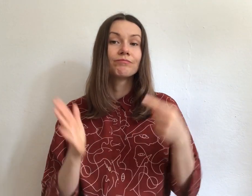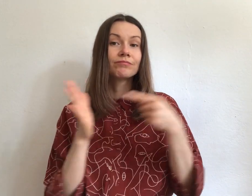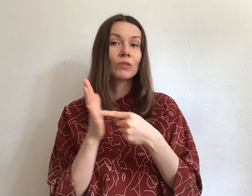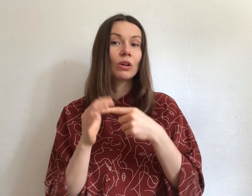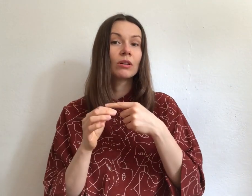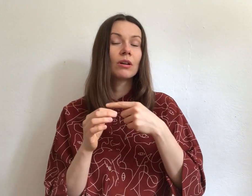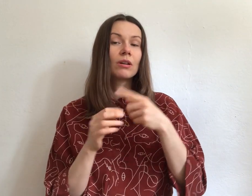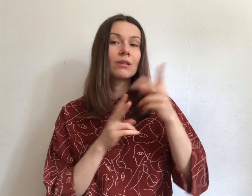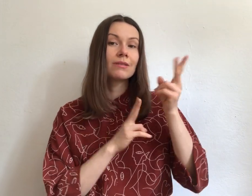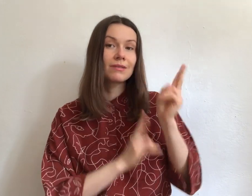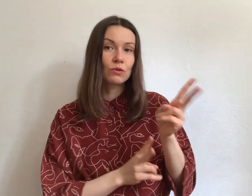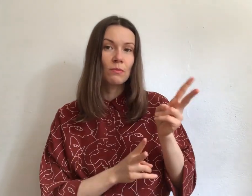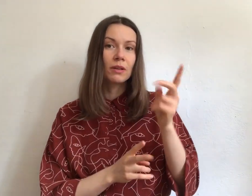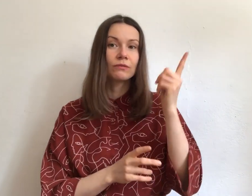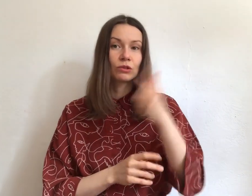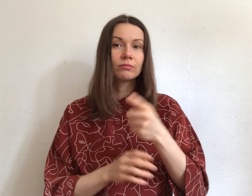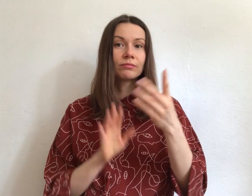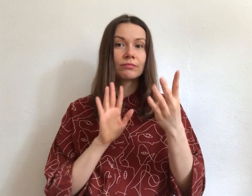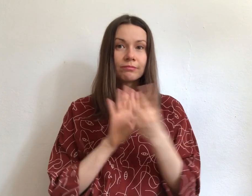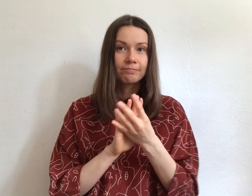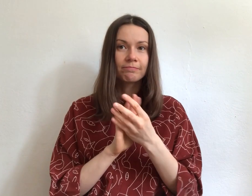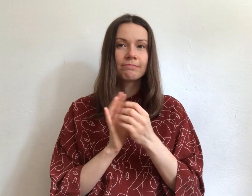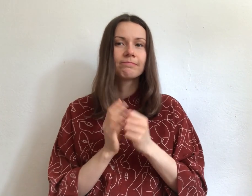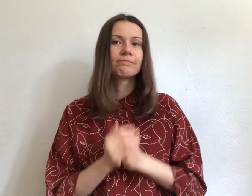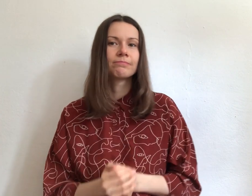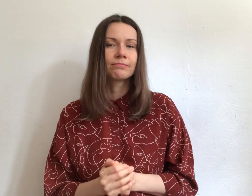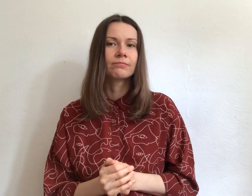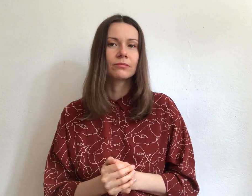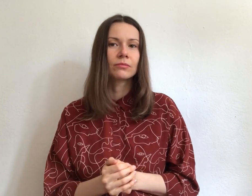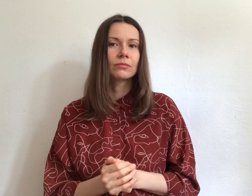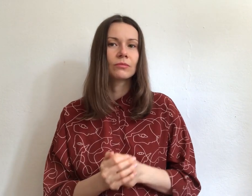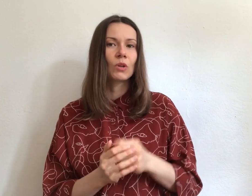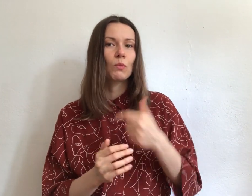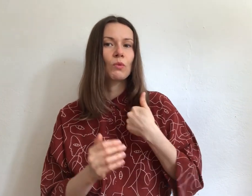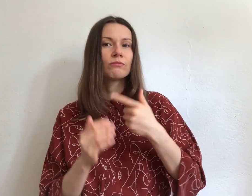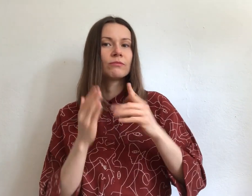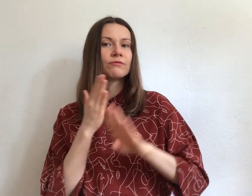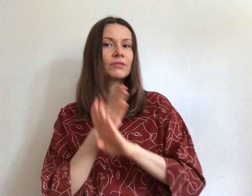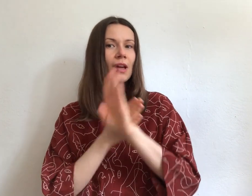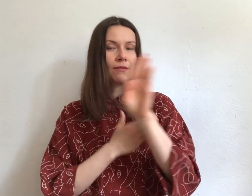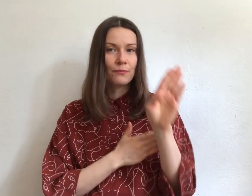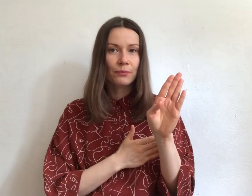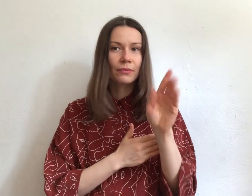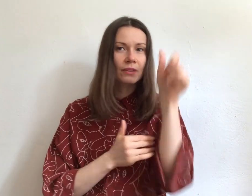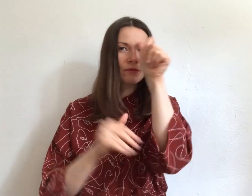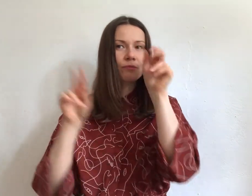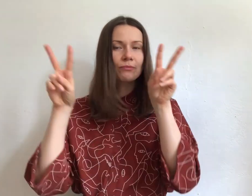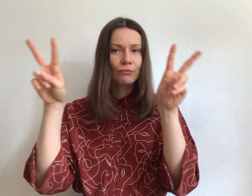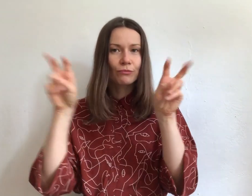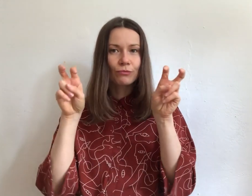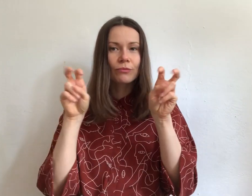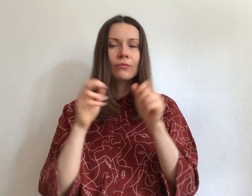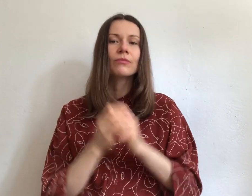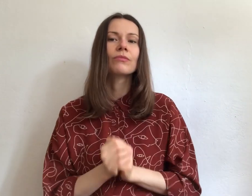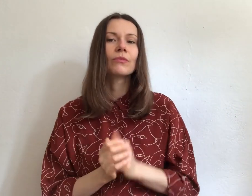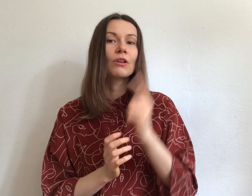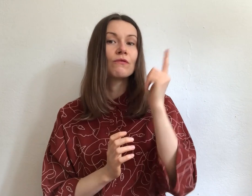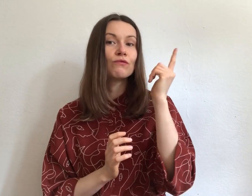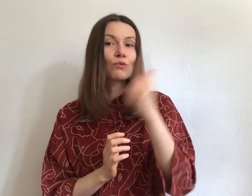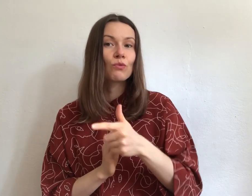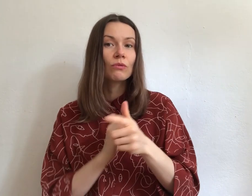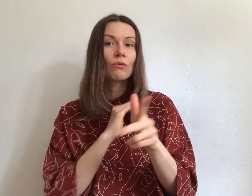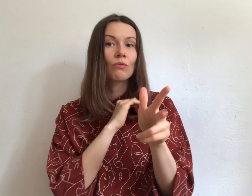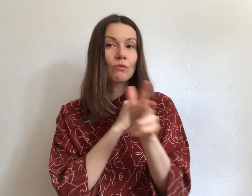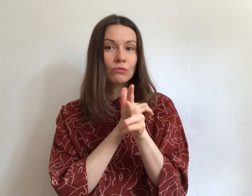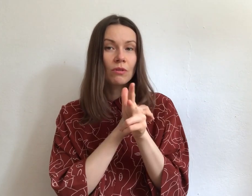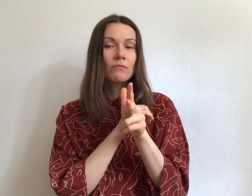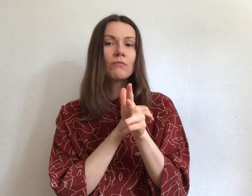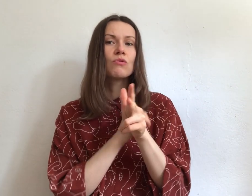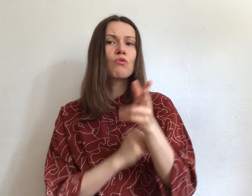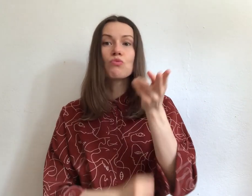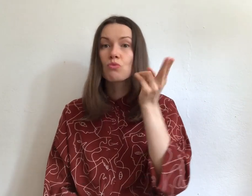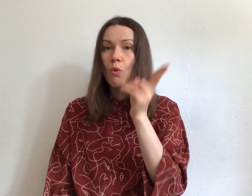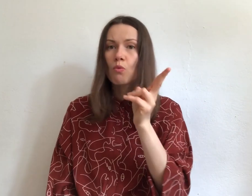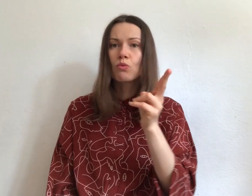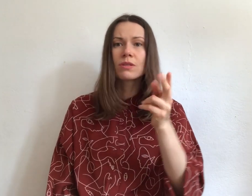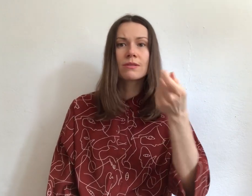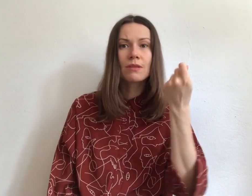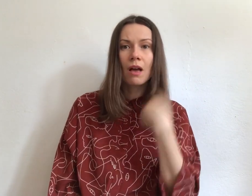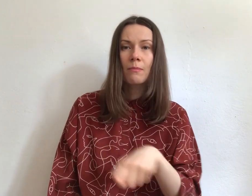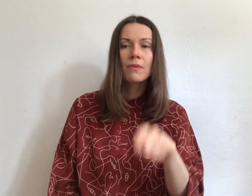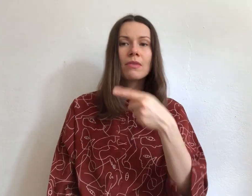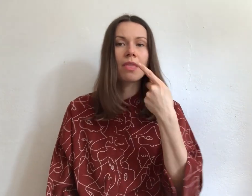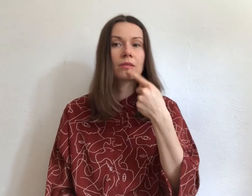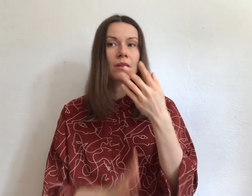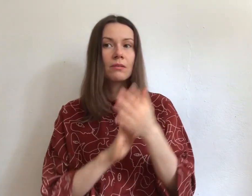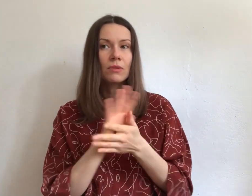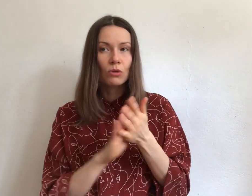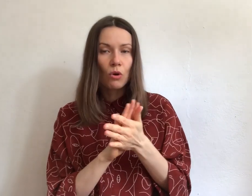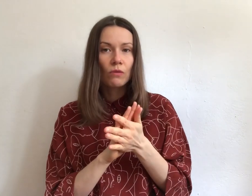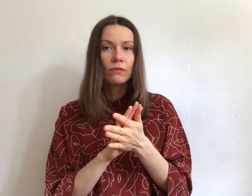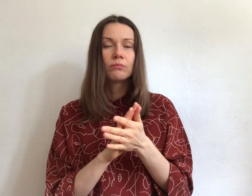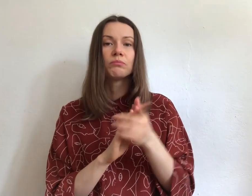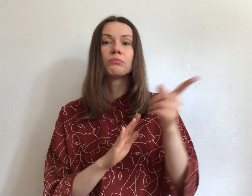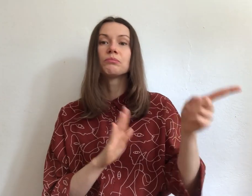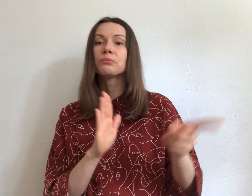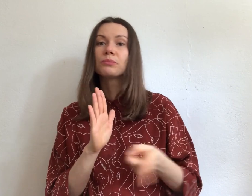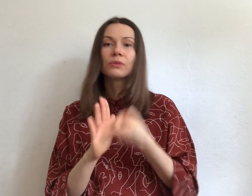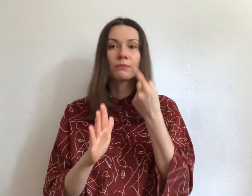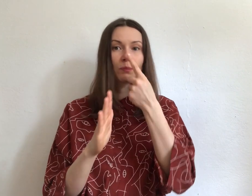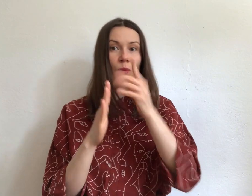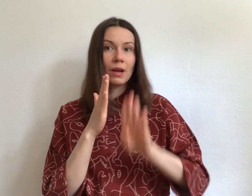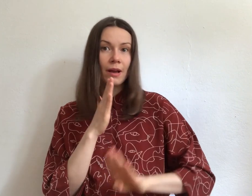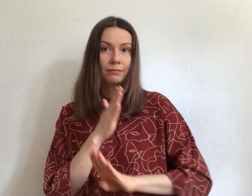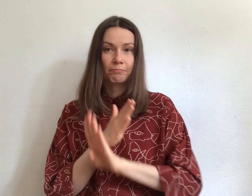W listopadzie 2019 roku spektakl pod tytułem „2080: kto zabił język migowy?” został zaprezentowany po raz pierwszy